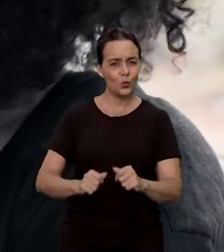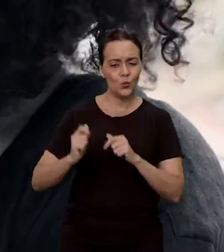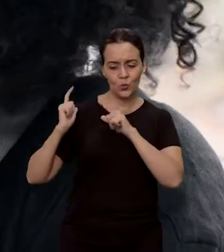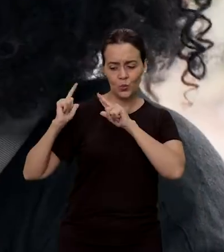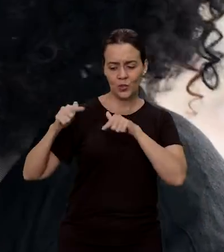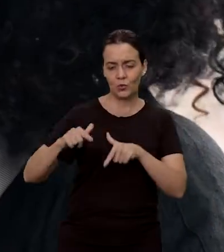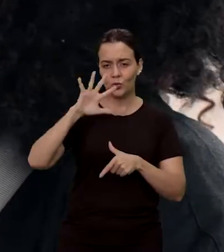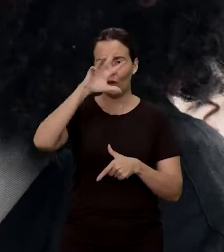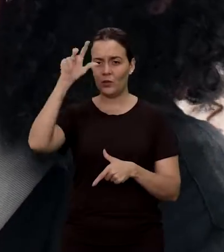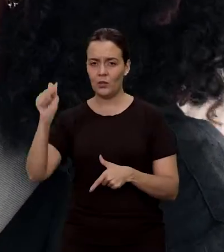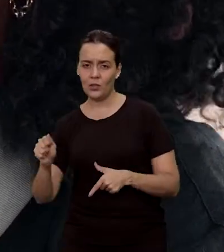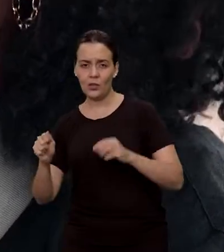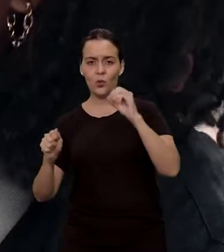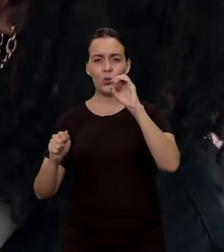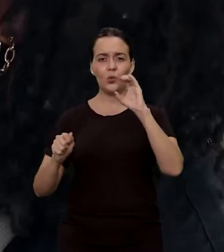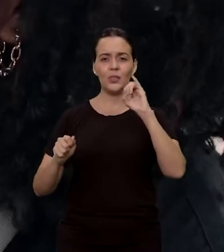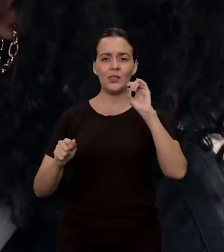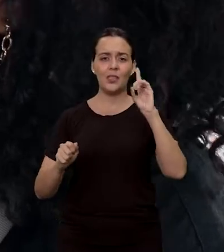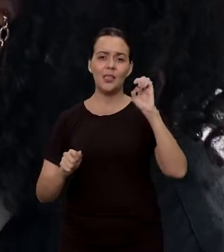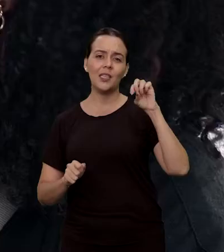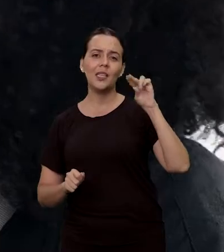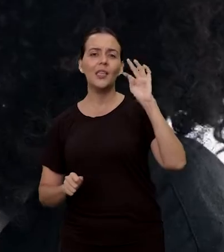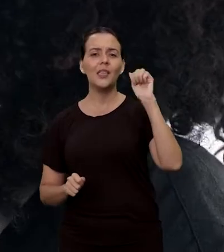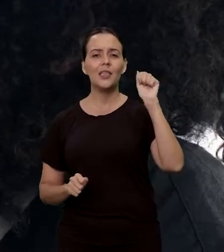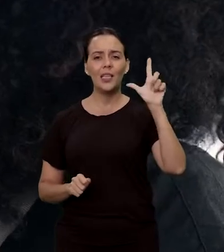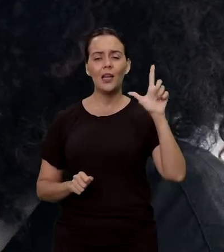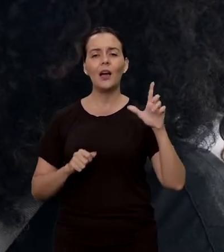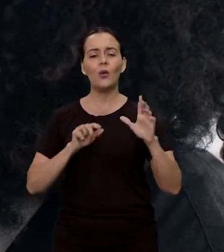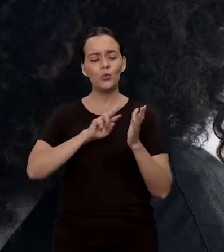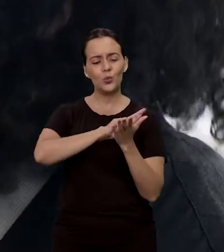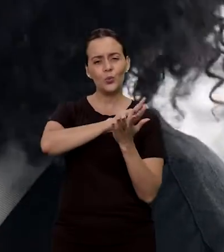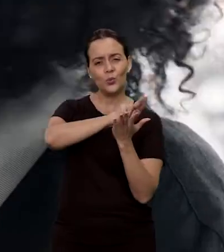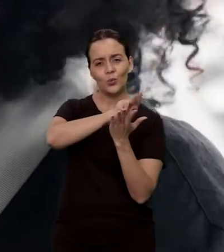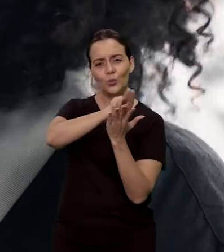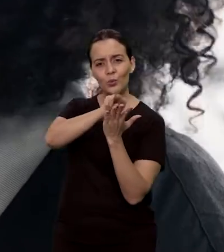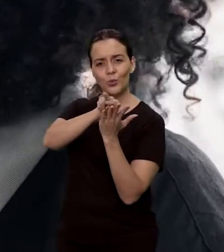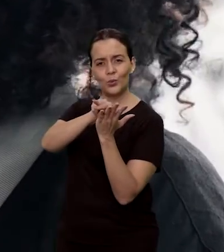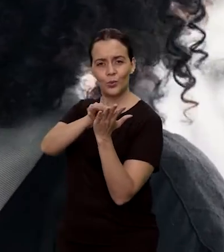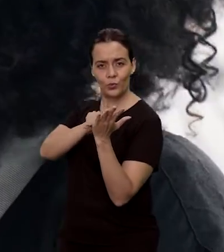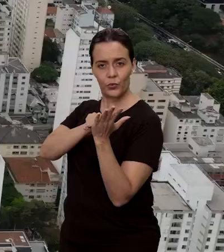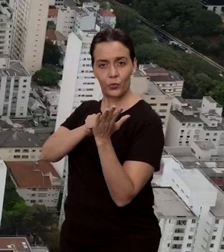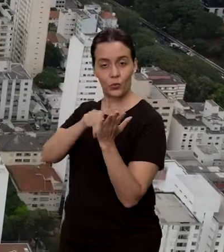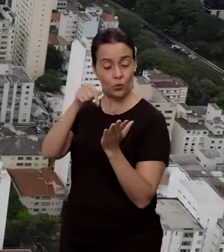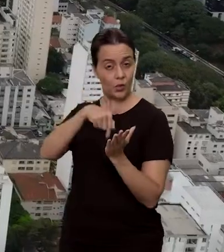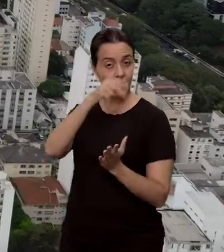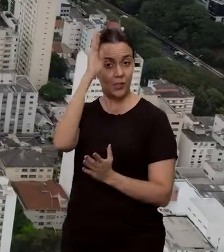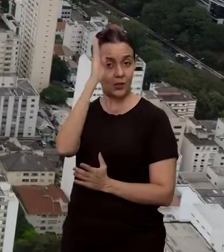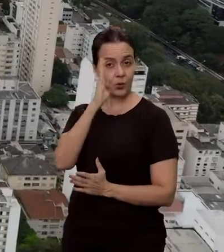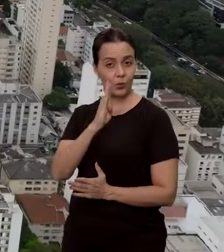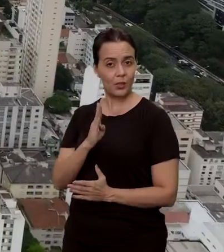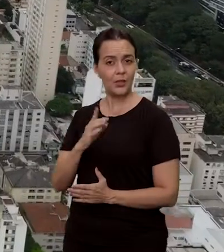uma tradição africana, a gente tem uma tradição dos povos originários, então tudo é tradição, né? [Mônica] E no Brasil tem essa